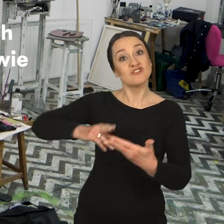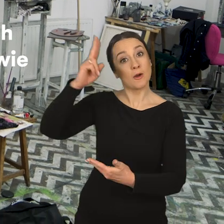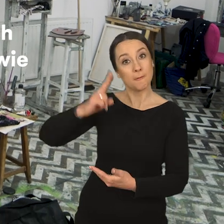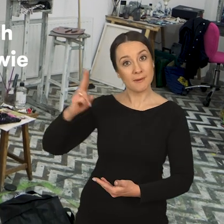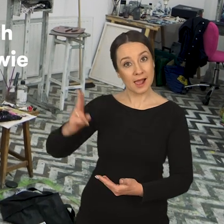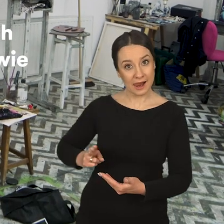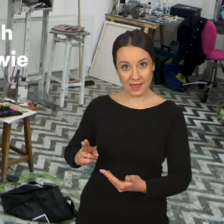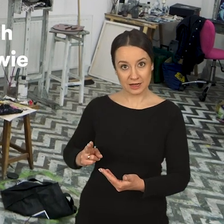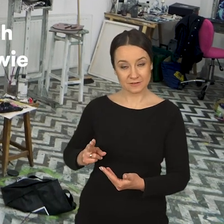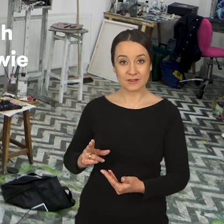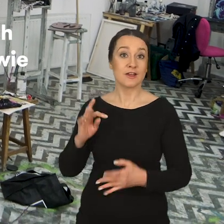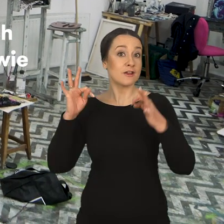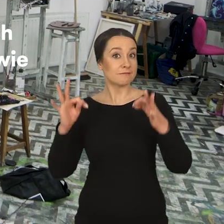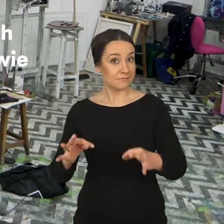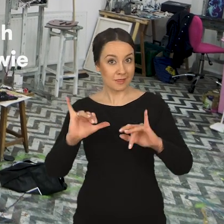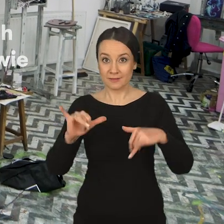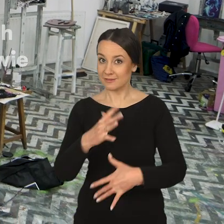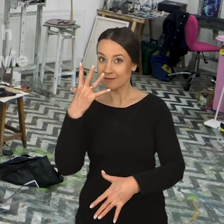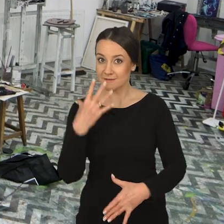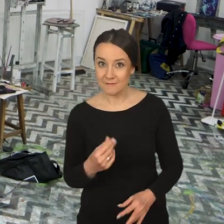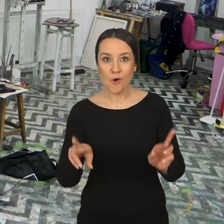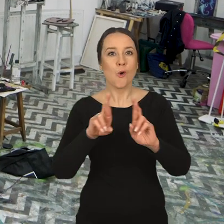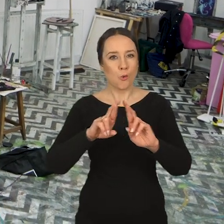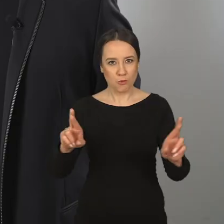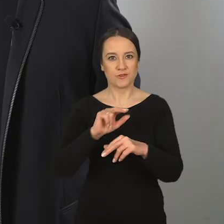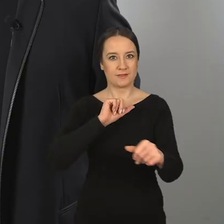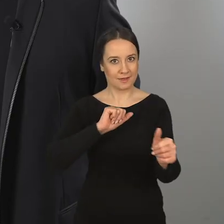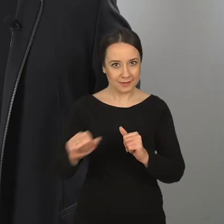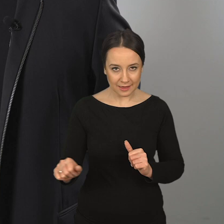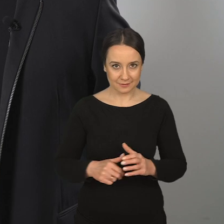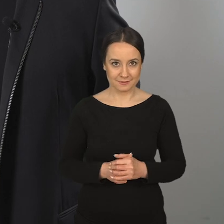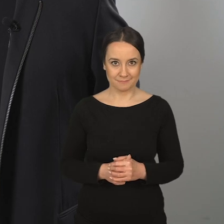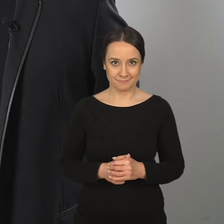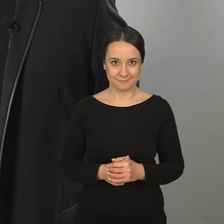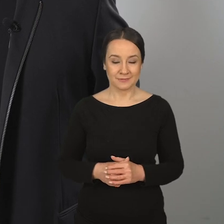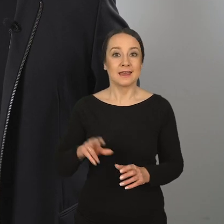Witold Stelmachniewicz: Wydział Malarstwa w swoim obecnym kształcie różni się zasadniczo od tego,